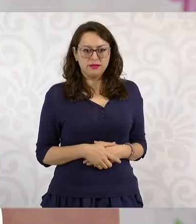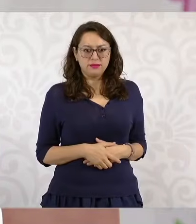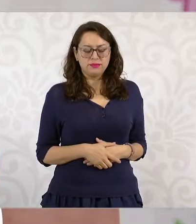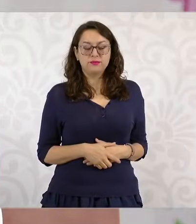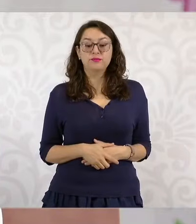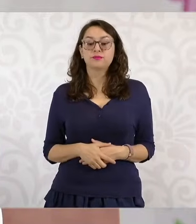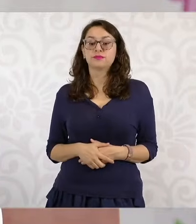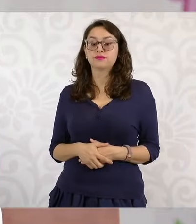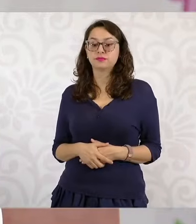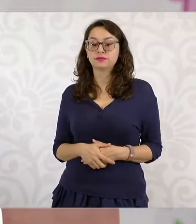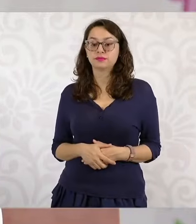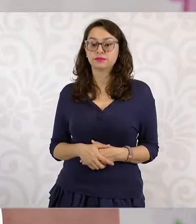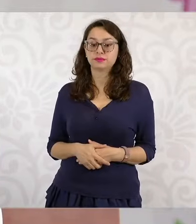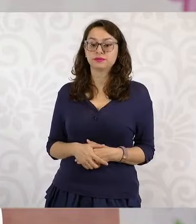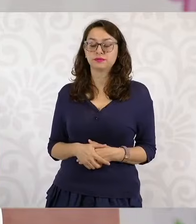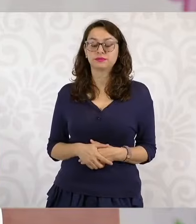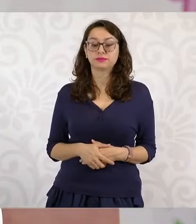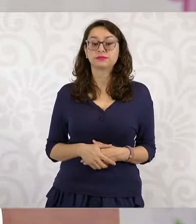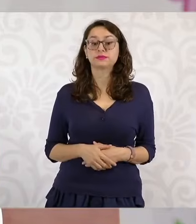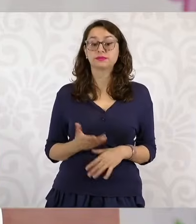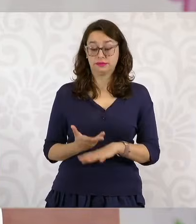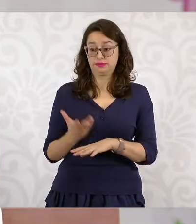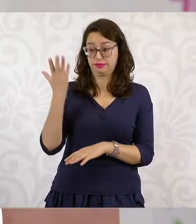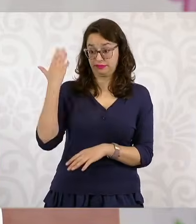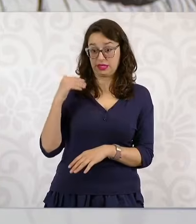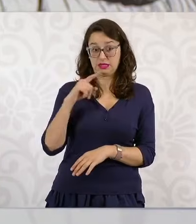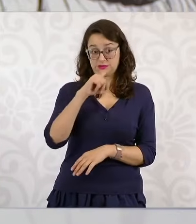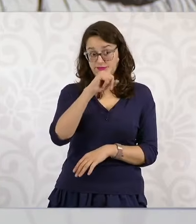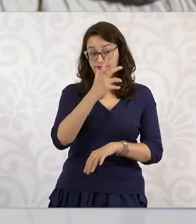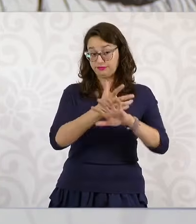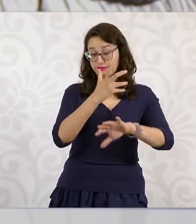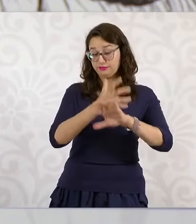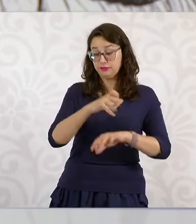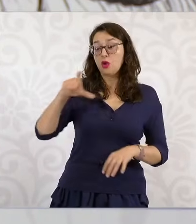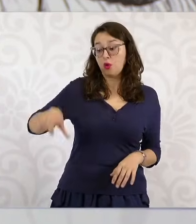con el gobierno de Estados Unidos desde que entró el presidente Trump,